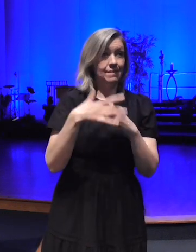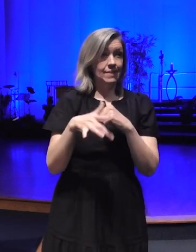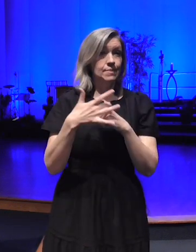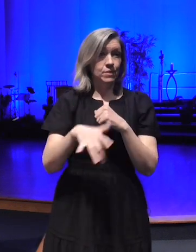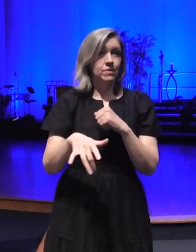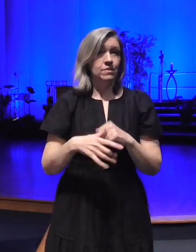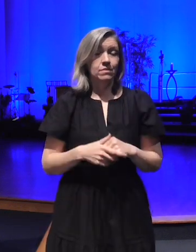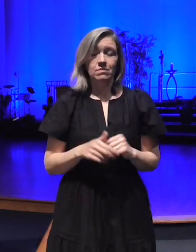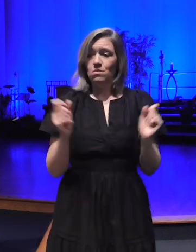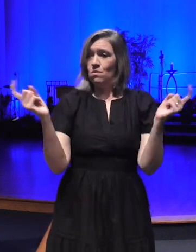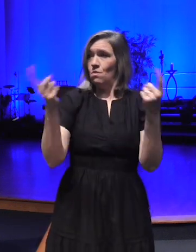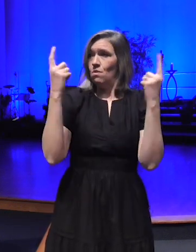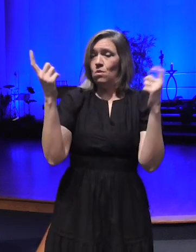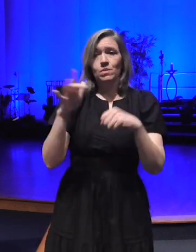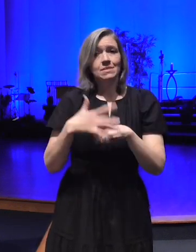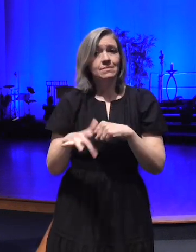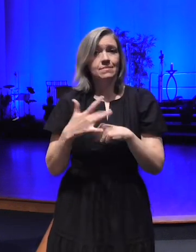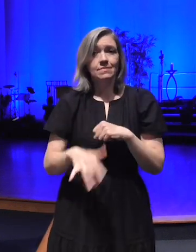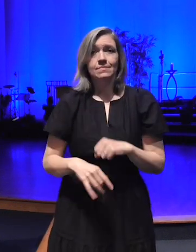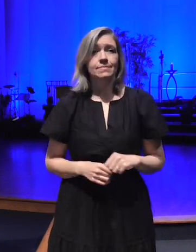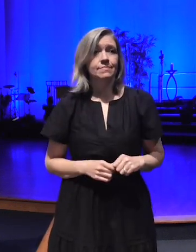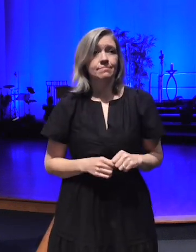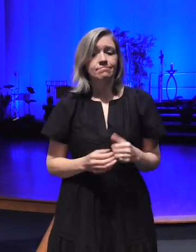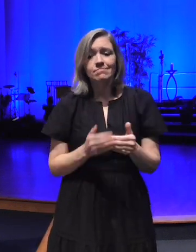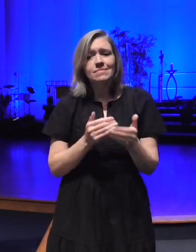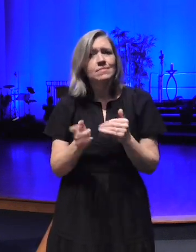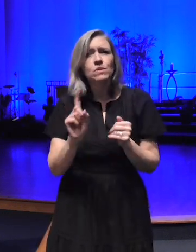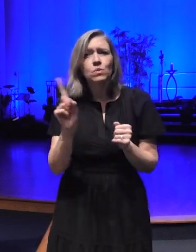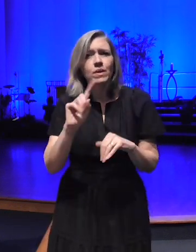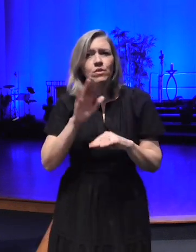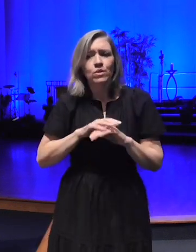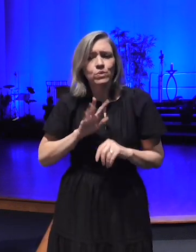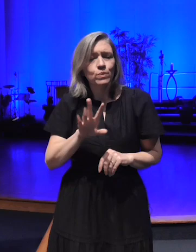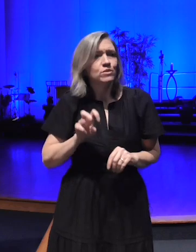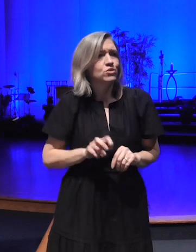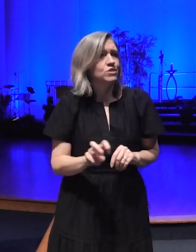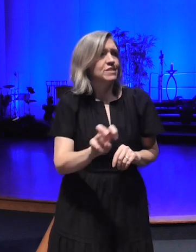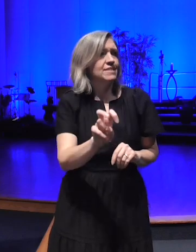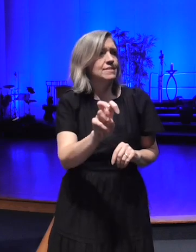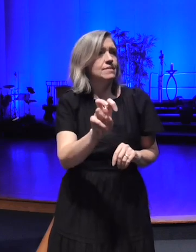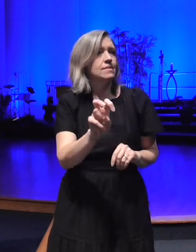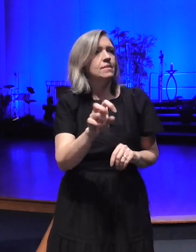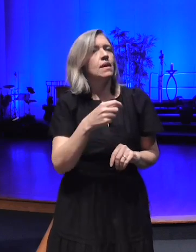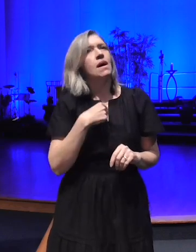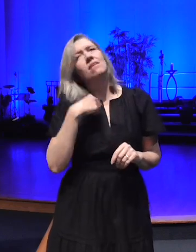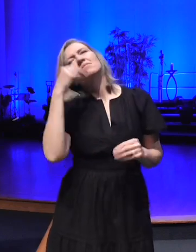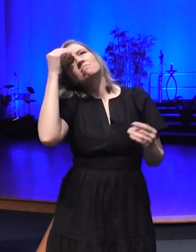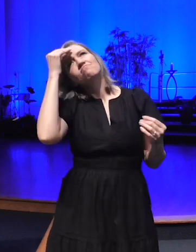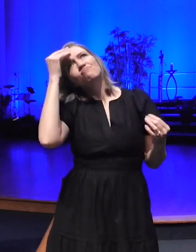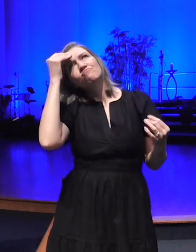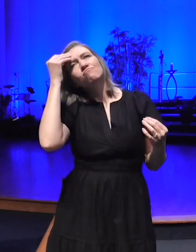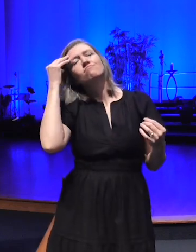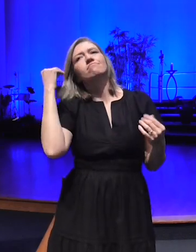estas ideas y puedo ver tantas veces en mi vida cuando este conocimiento profundo se soldó dentro de mí